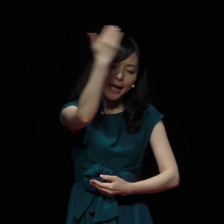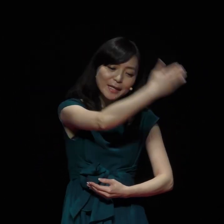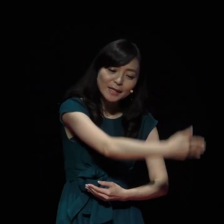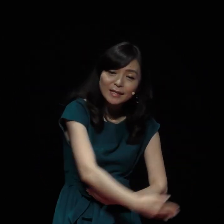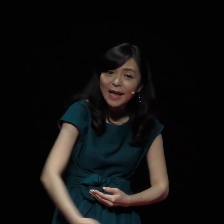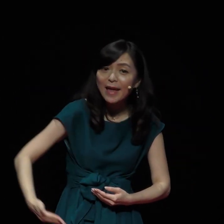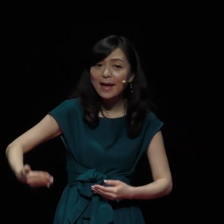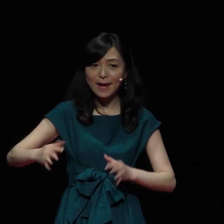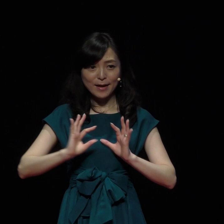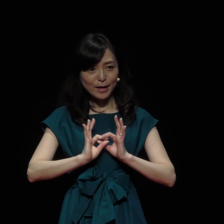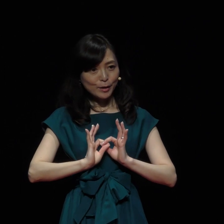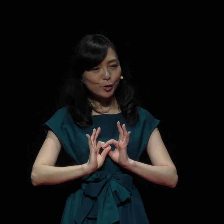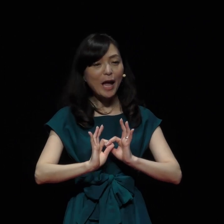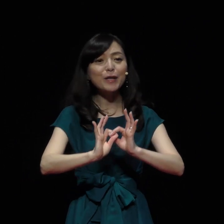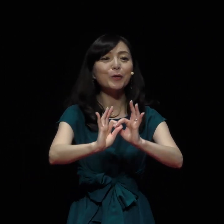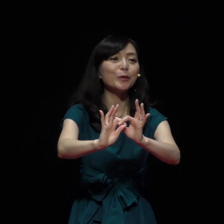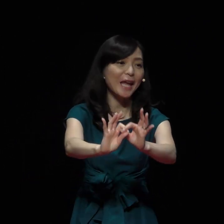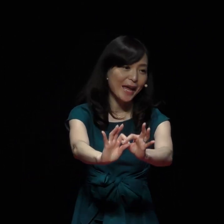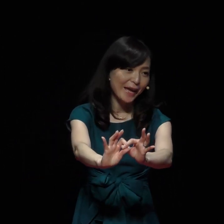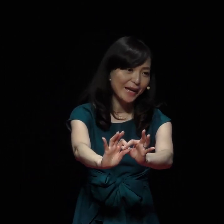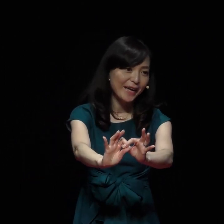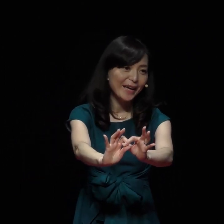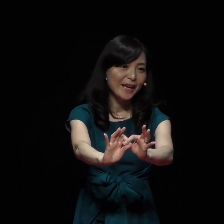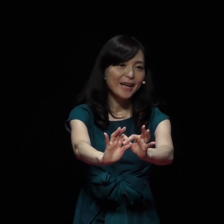transmitiéndolas con todo nuestro ser,